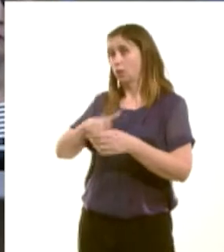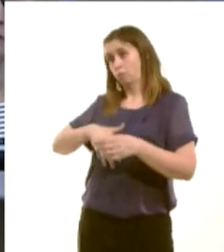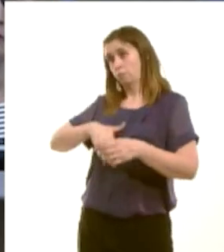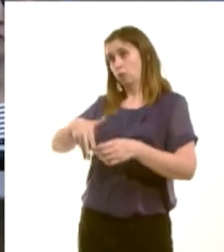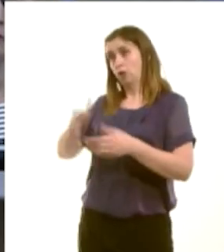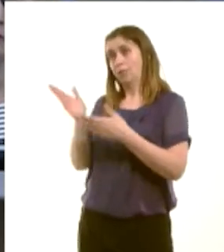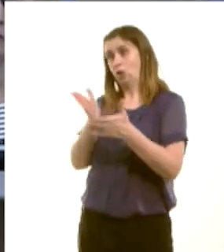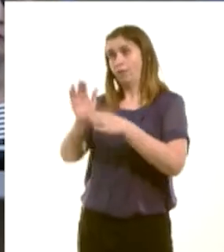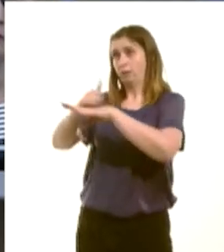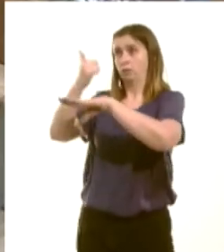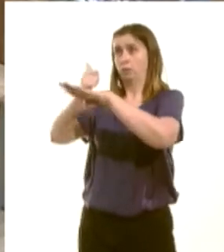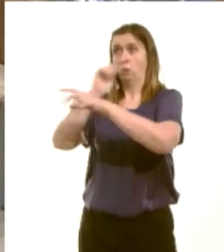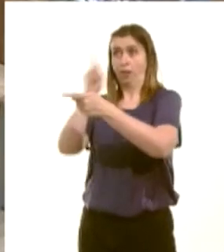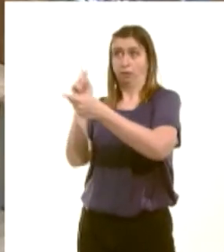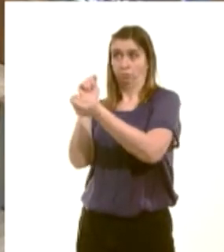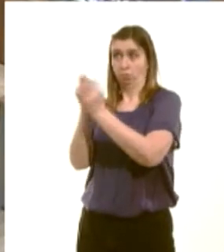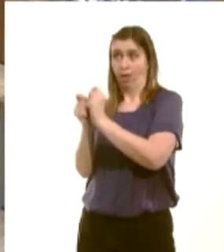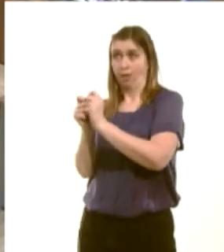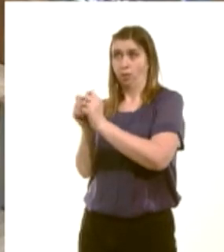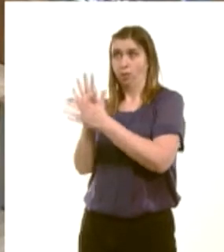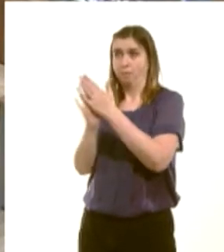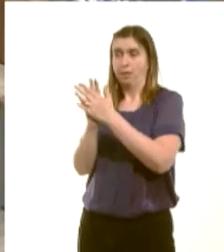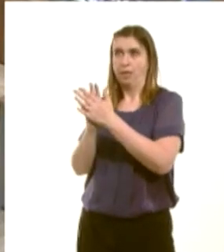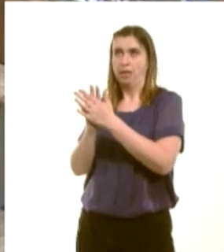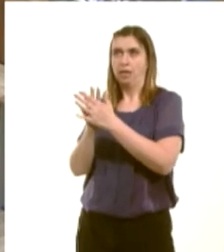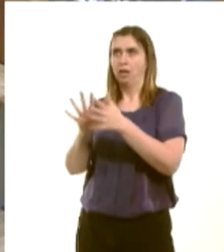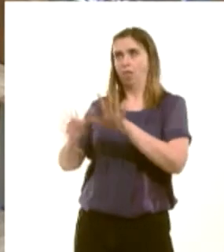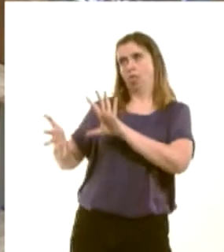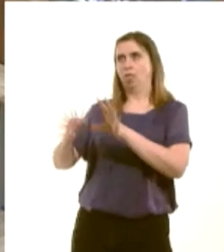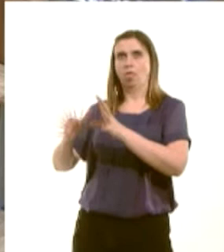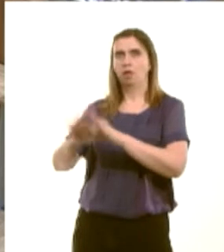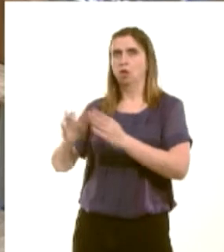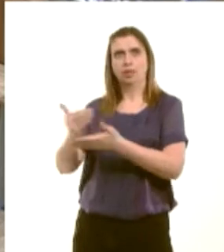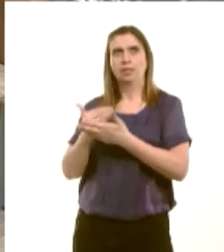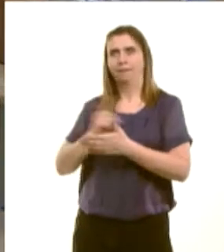gyfer gwasanaethau mamolaeth, sydd yn gwneud y gwasanaethau yna yn llai diogel?